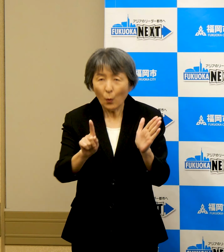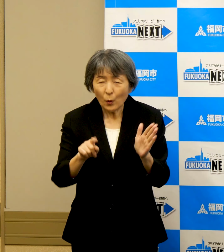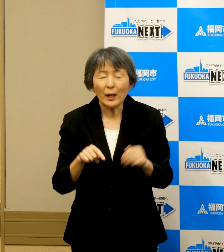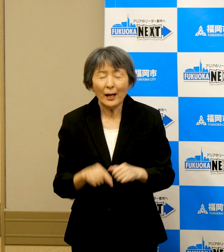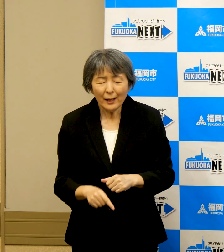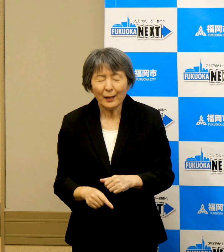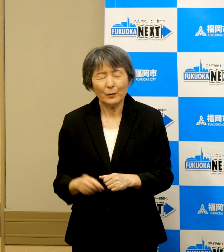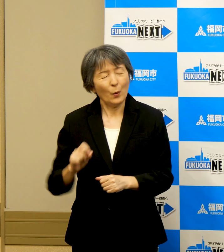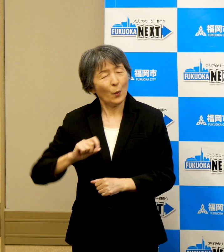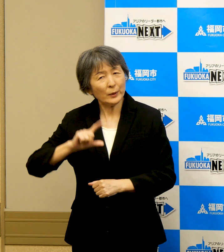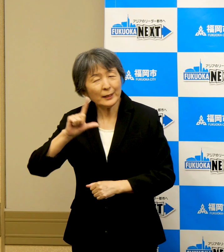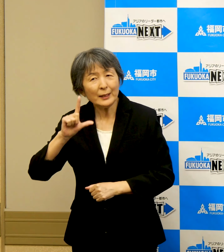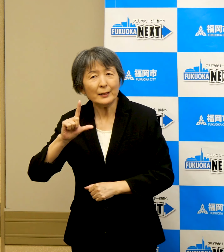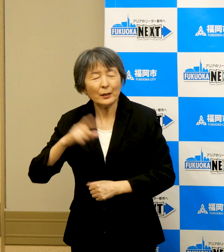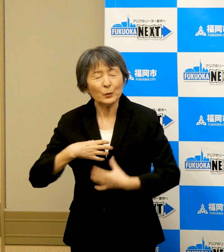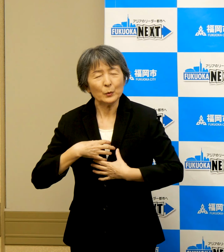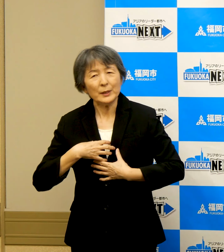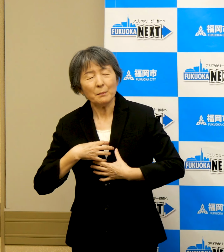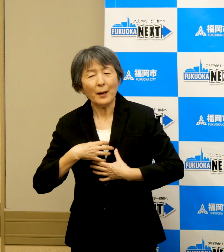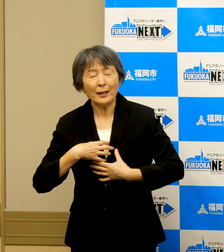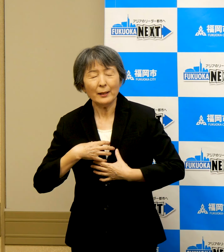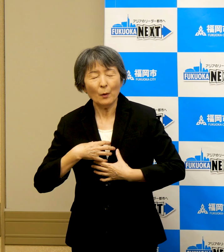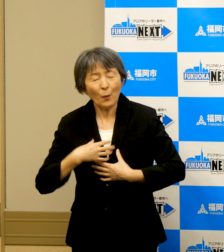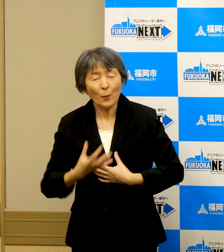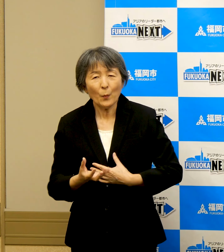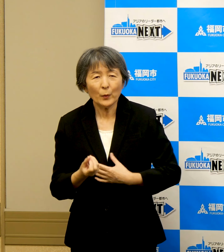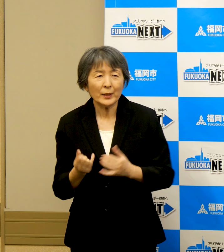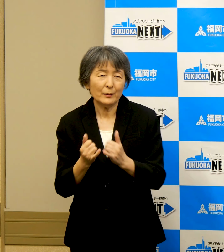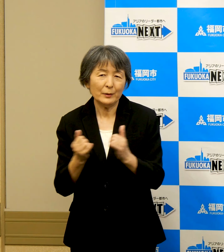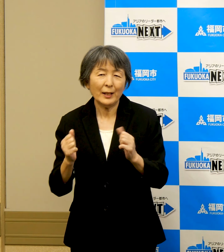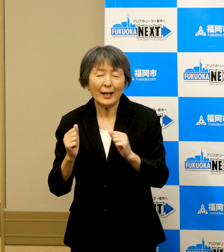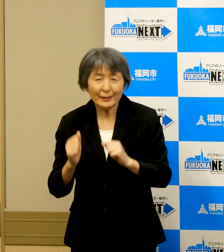大きいんじゃないかというようなことで ファイザーのほうがいいんじゃないかなって